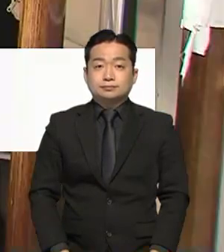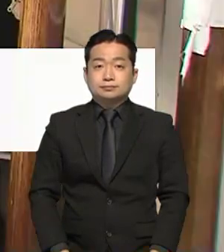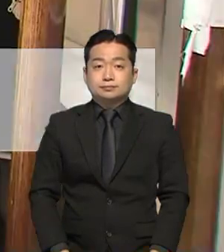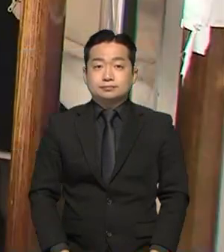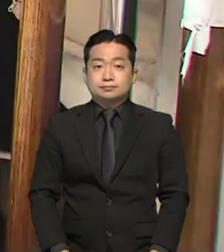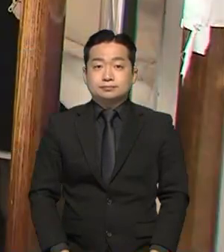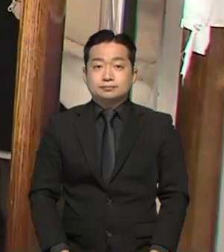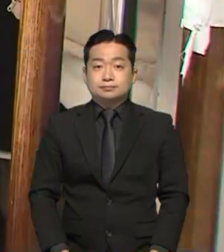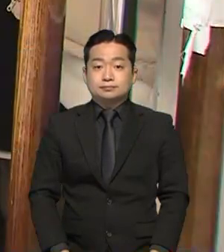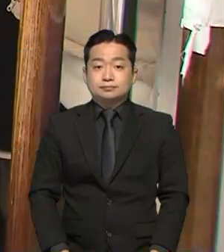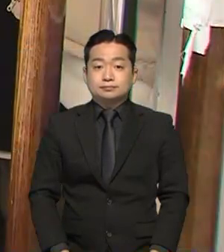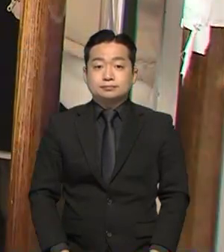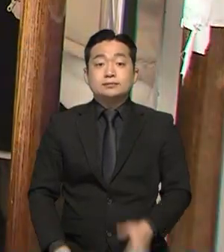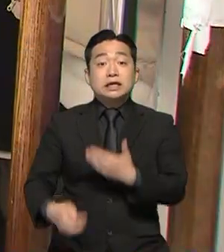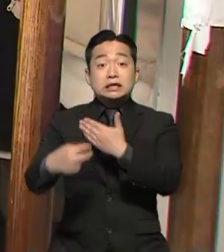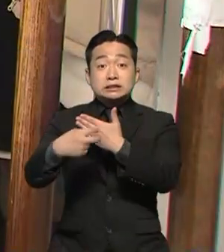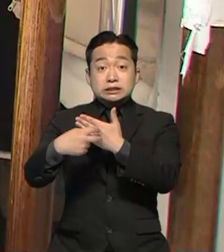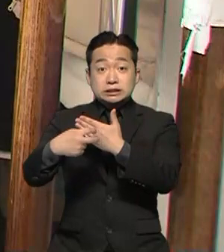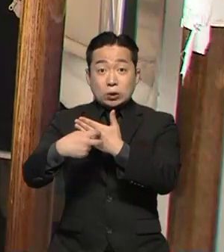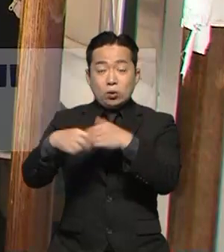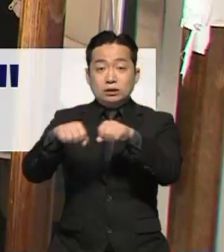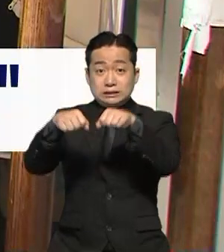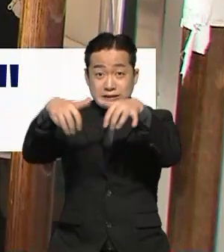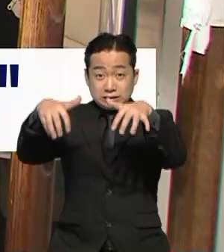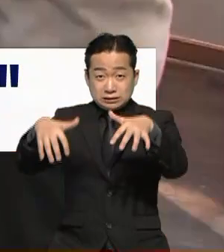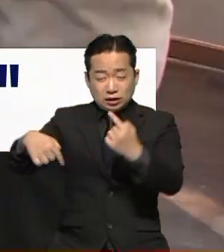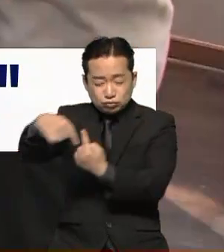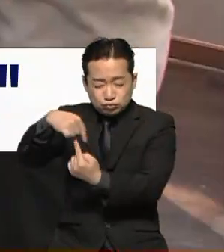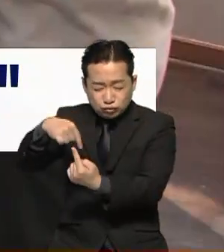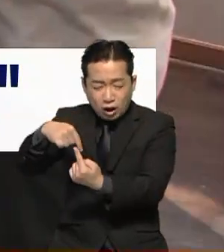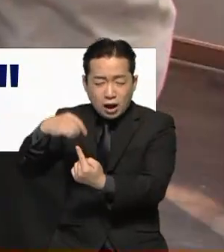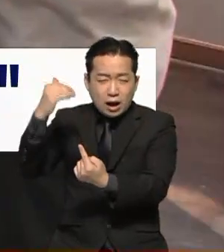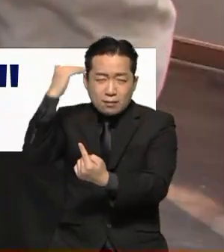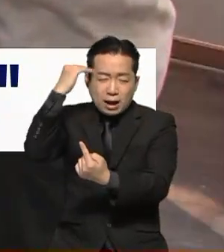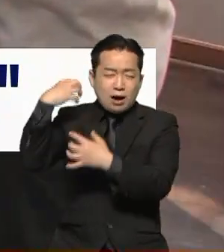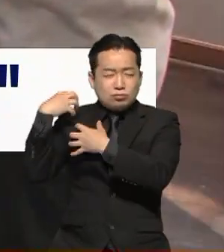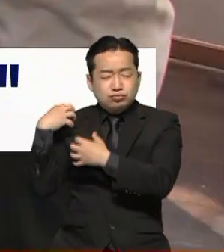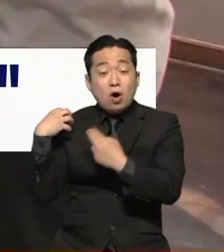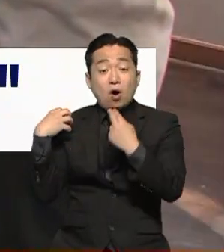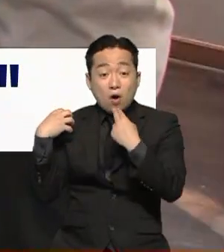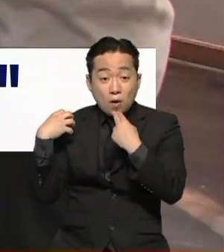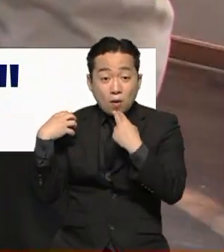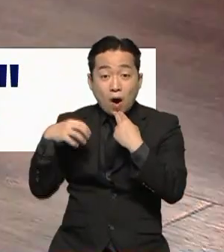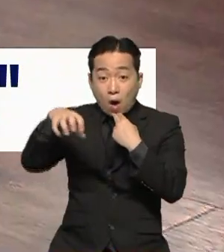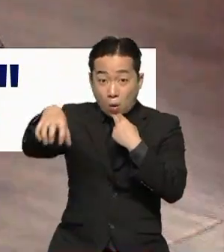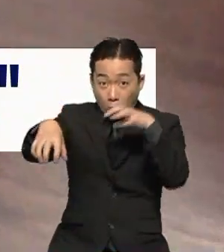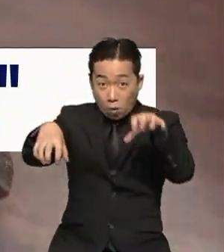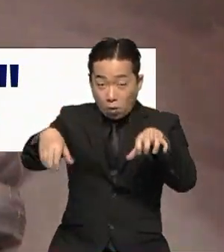(기자) 의료 시스템에 과부하가 걸리지 않도록 현장 동선 분리 등 세심한 관리가 필요하다고 전문가들은 지적합니다.